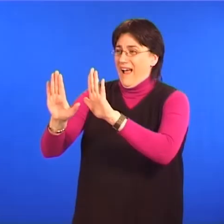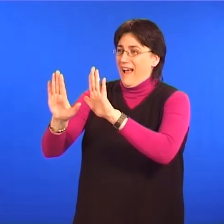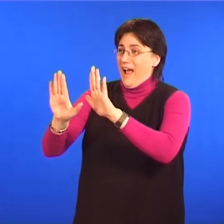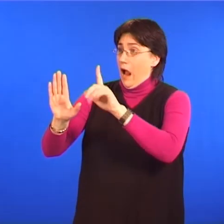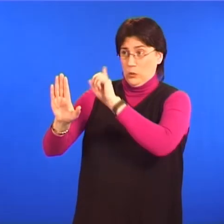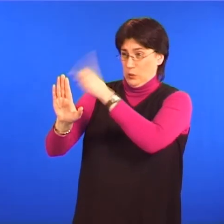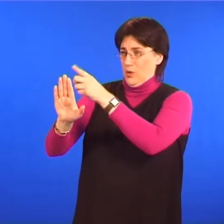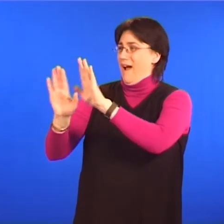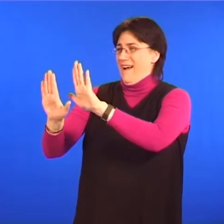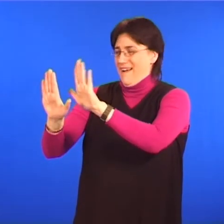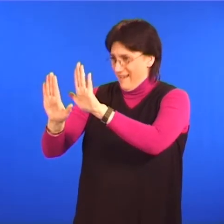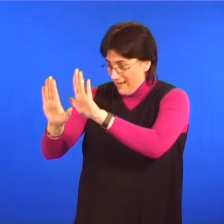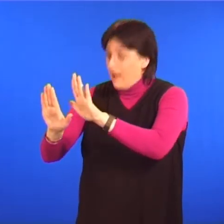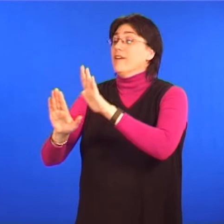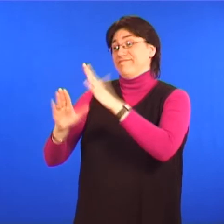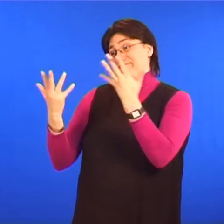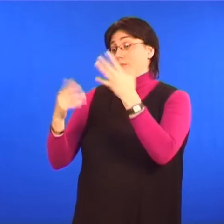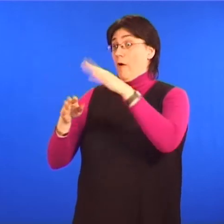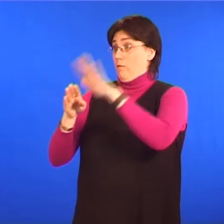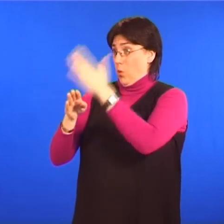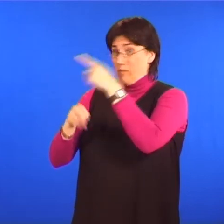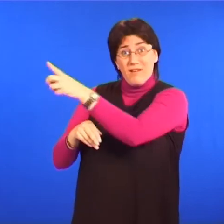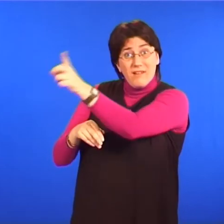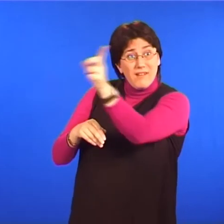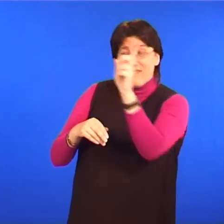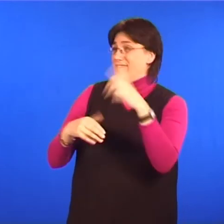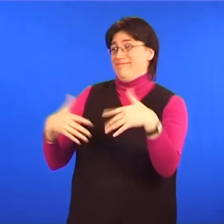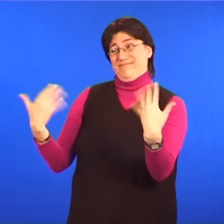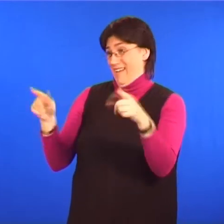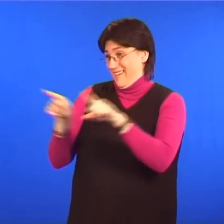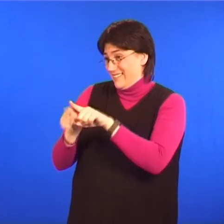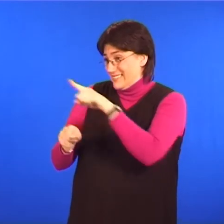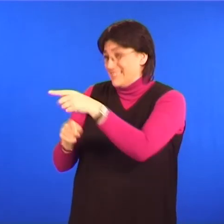„Og ekki skal ég lá þér það,„ sagði kerling, „ég hélt samt þú vissir það að aðrir gætu verið breyskir eins og þú,